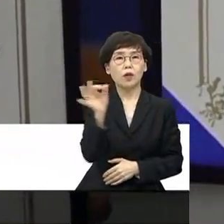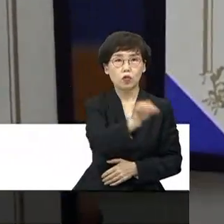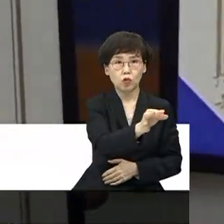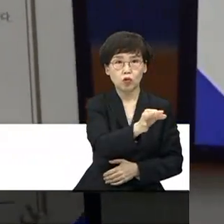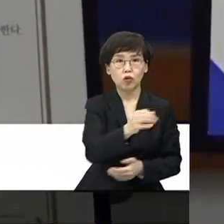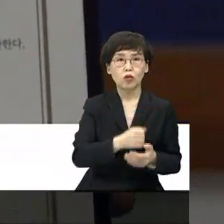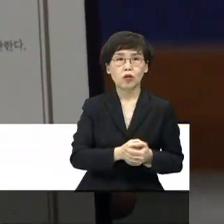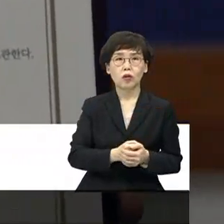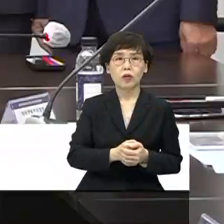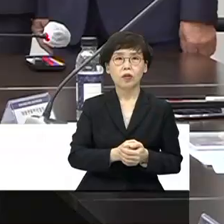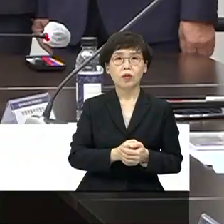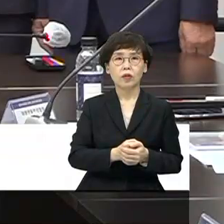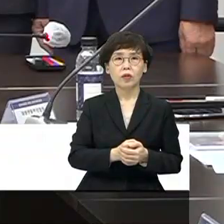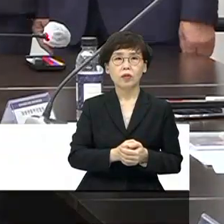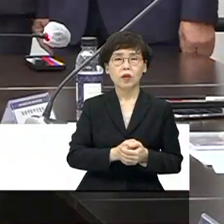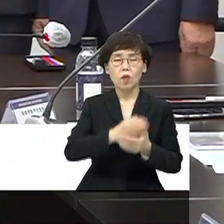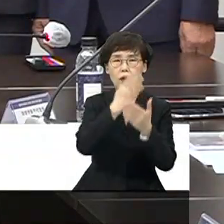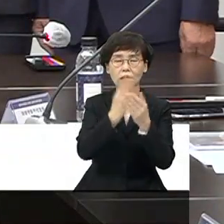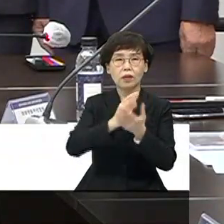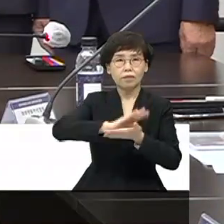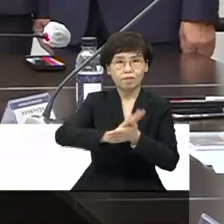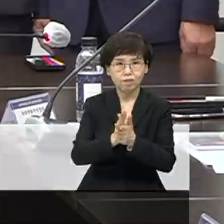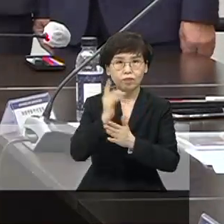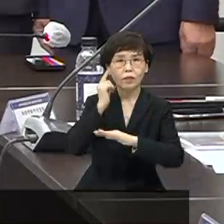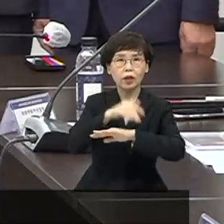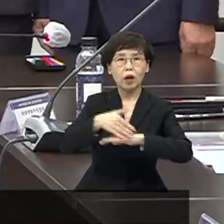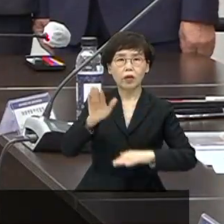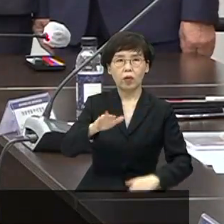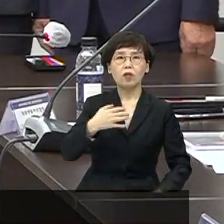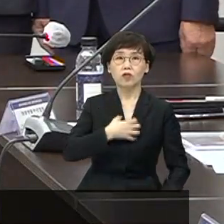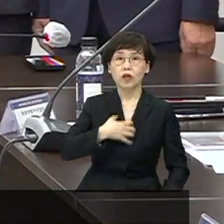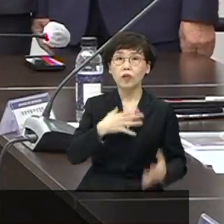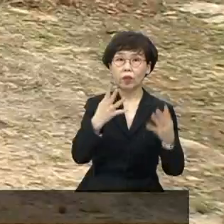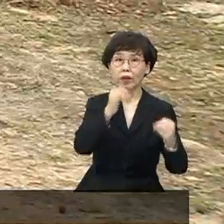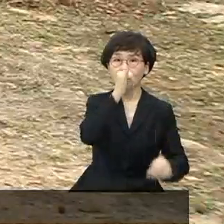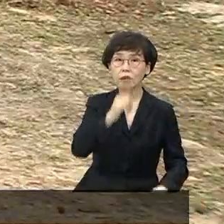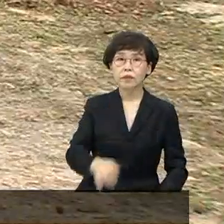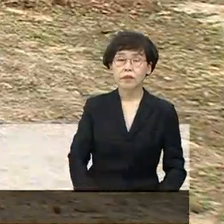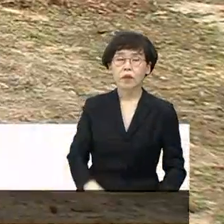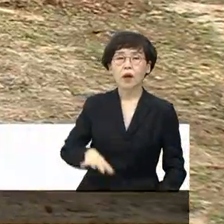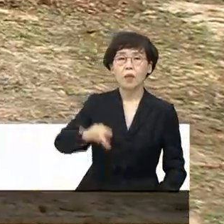말리겠다는 건데 우려도 적지 않습니다. 일단 대규모 포획단을 꾸릴 수 있을지가